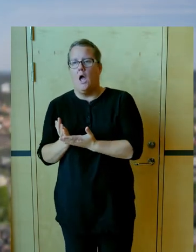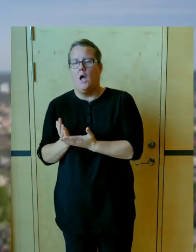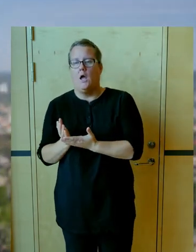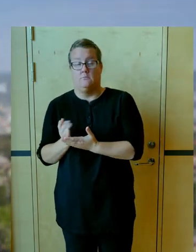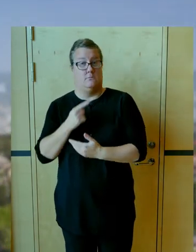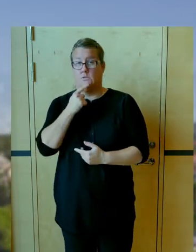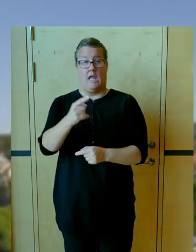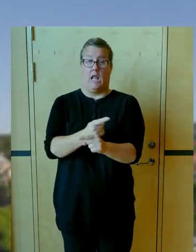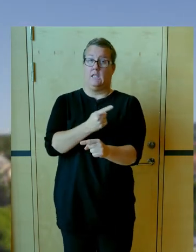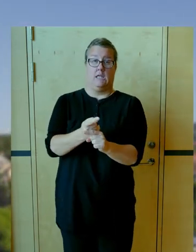Tänker jag